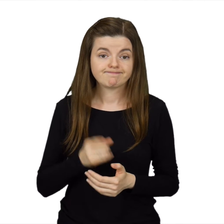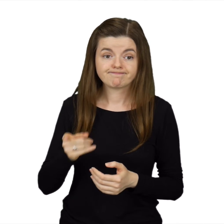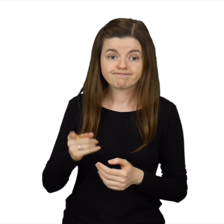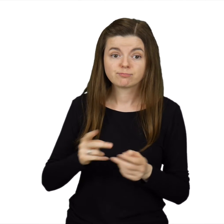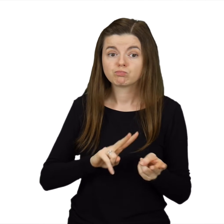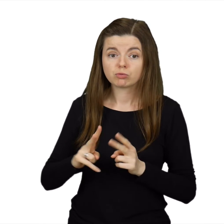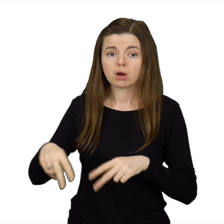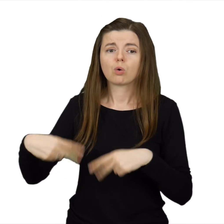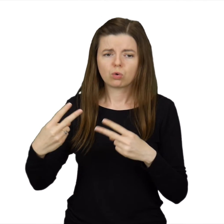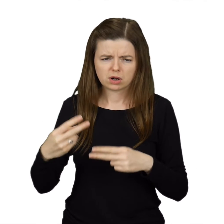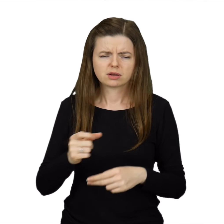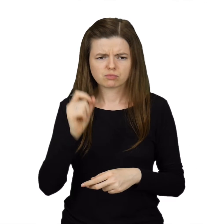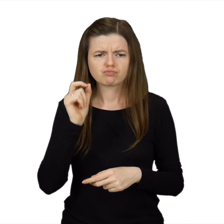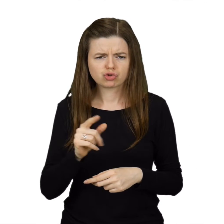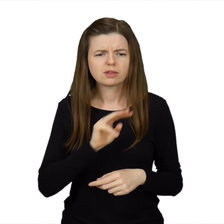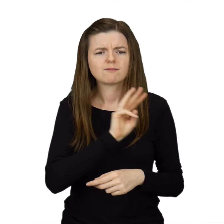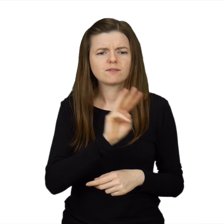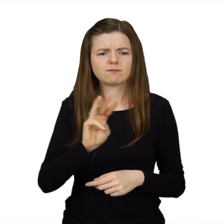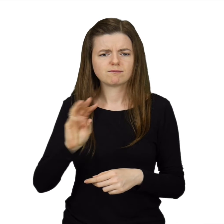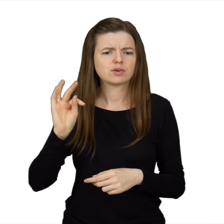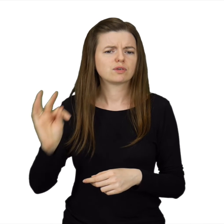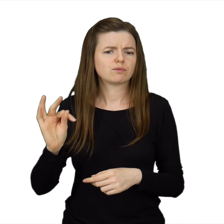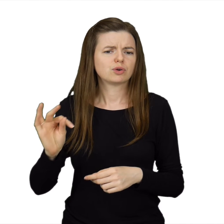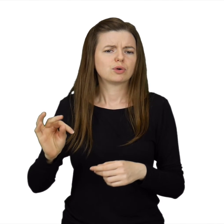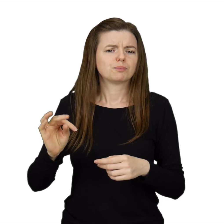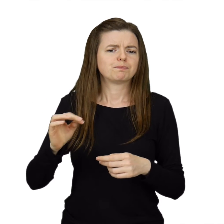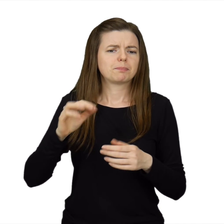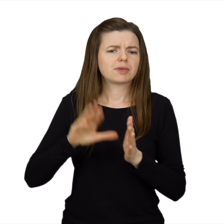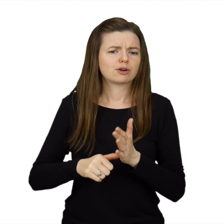Usługa dostępna przez stronę internetową Miasta: